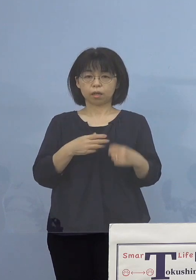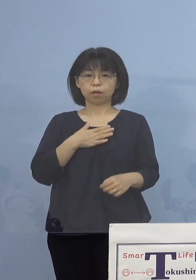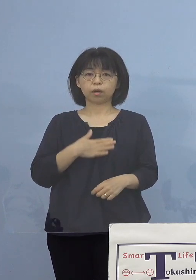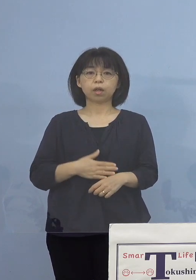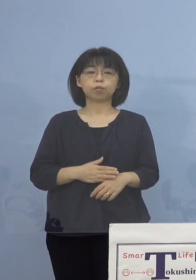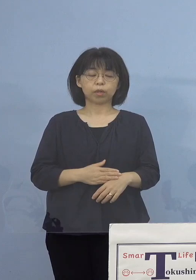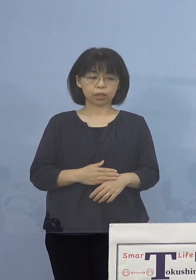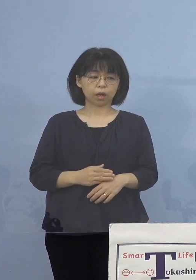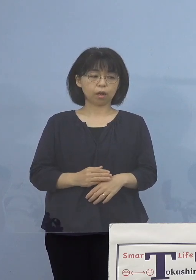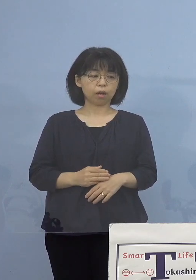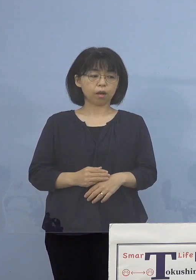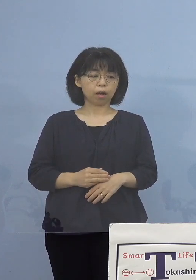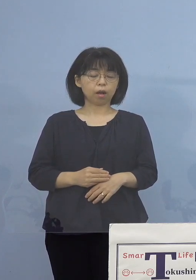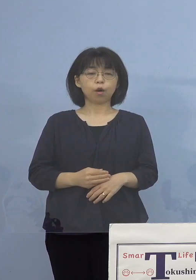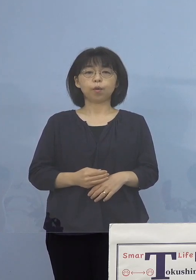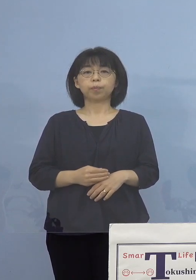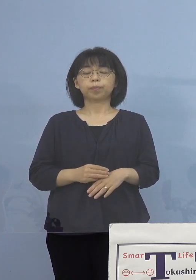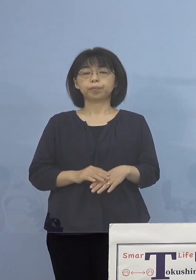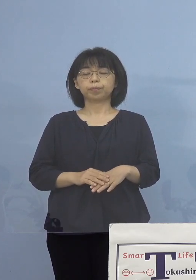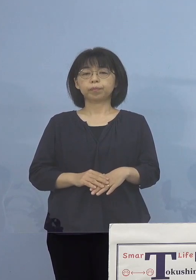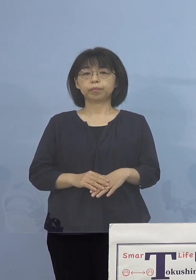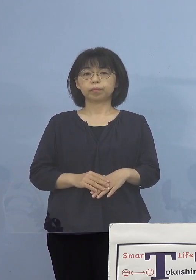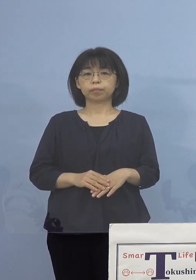本日から関連クラスターと呼ばせていただきますが